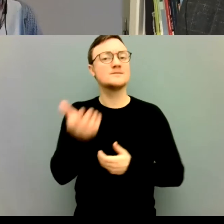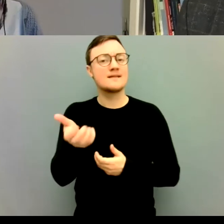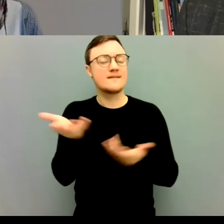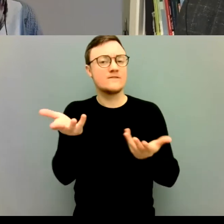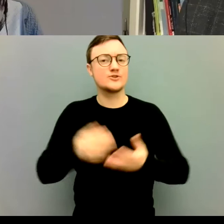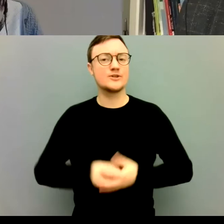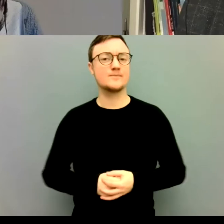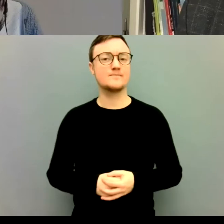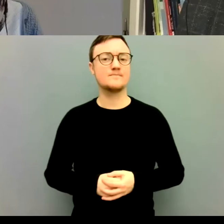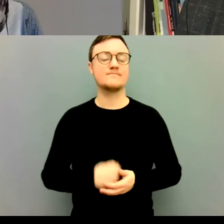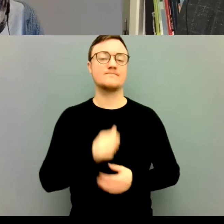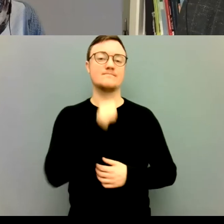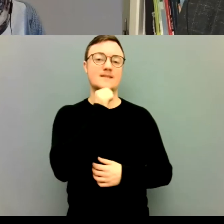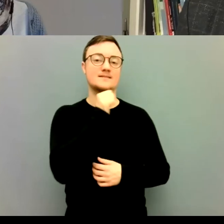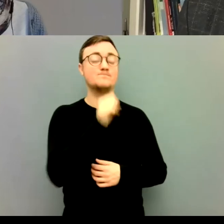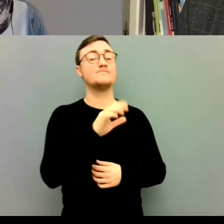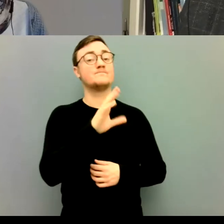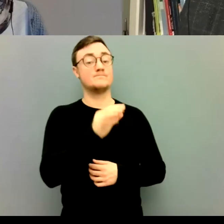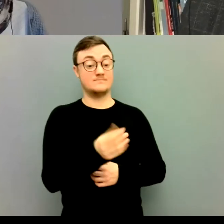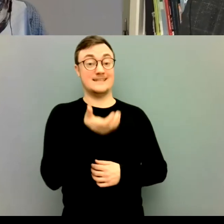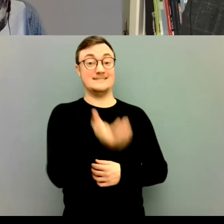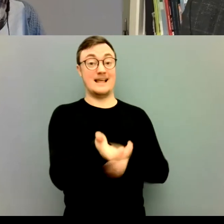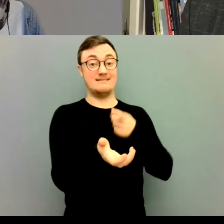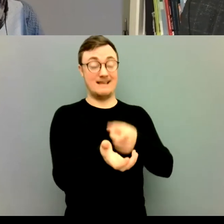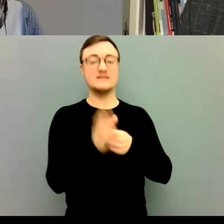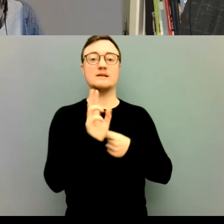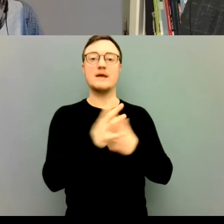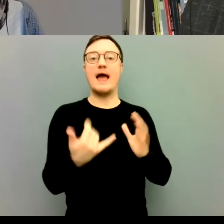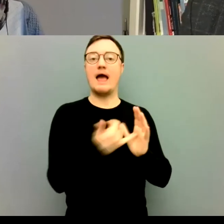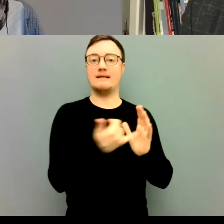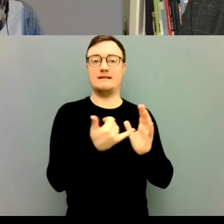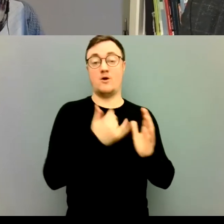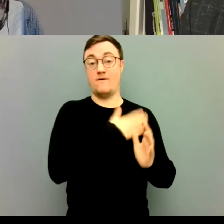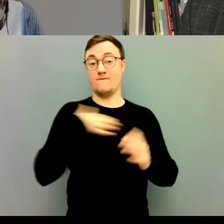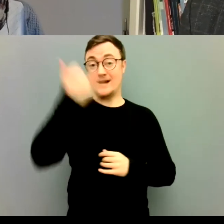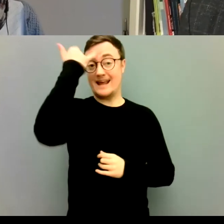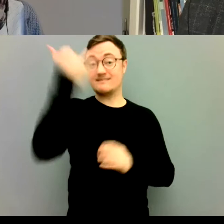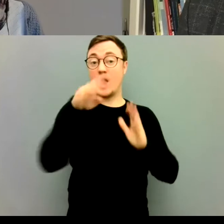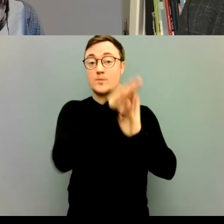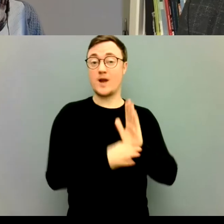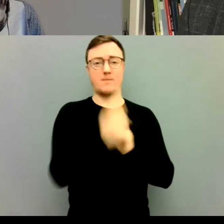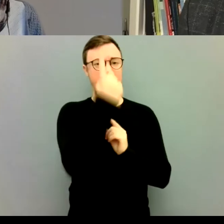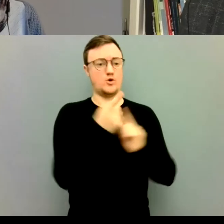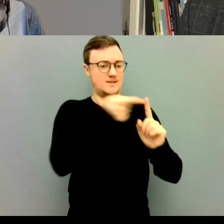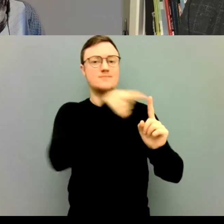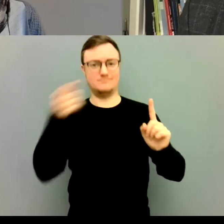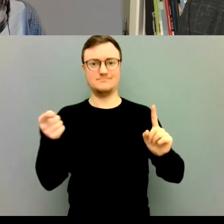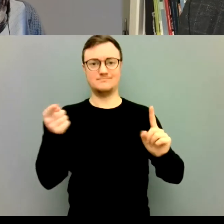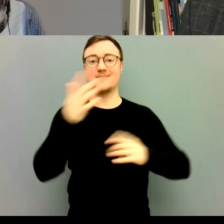För C:s del är det till och med det som inleder vårt idéprogram.